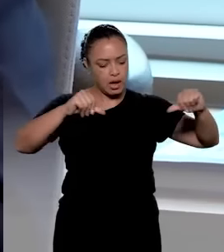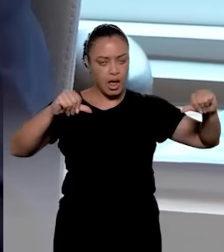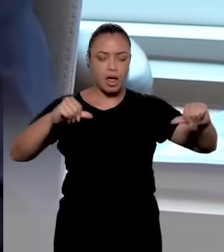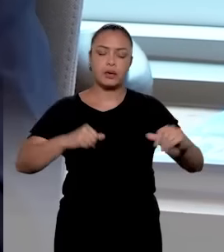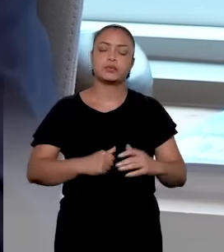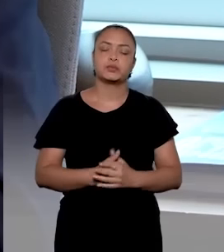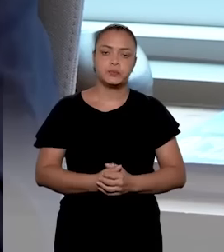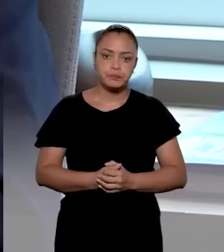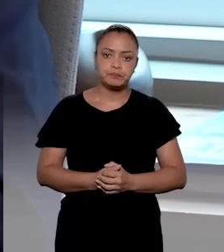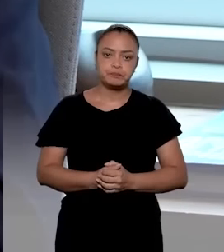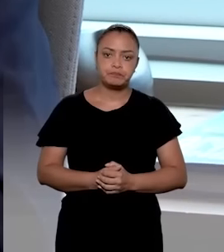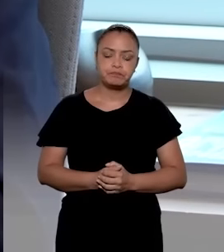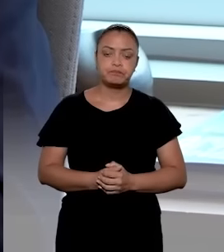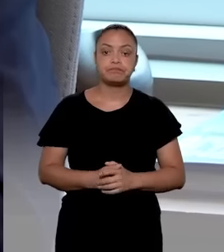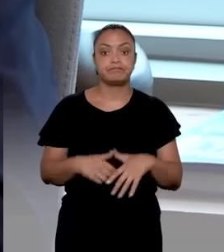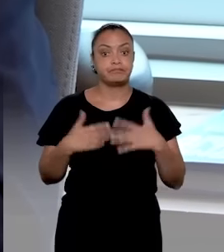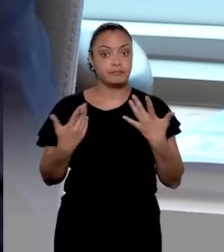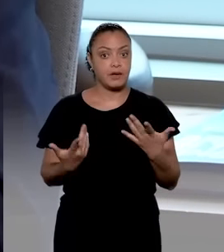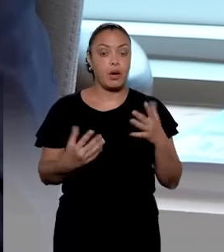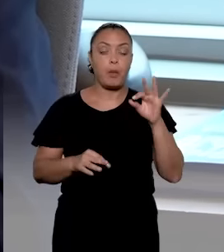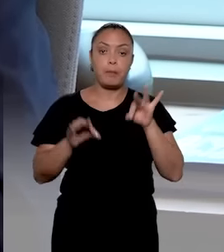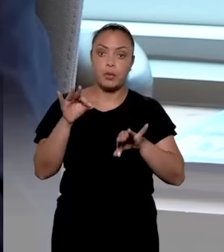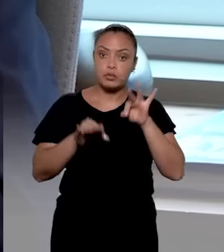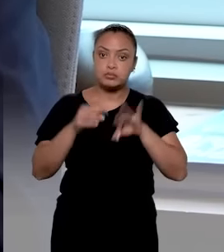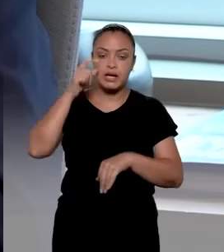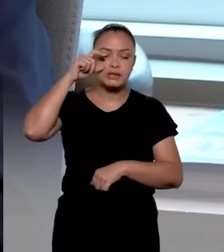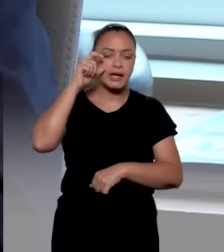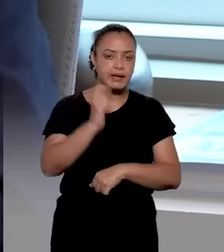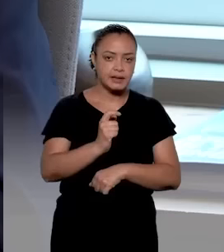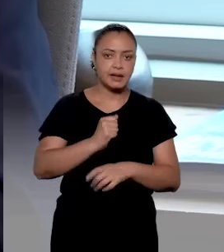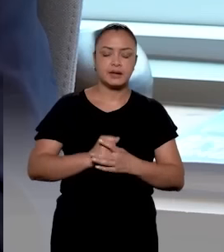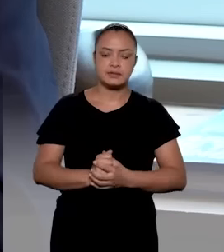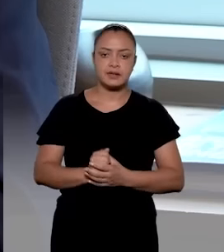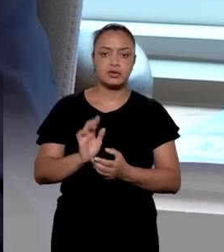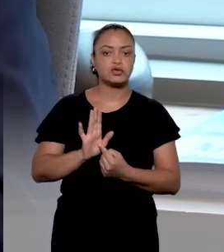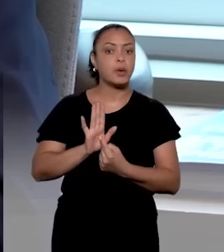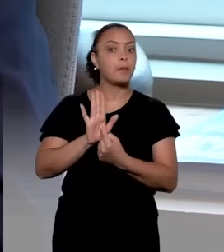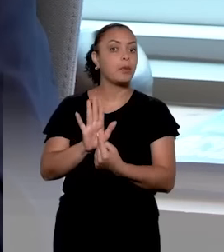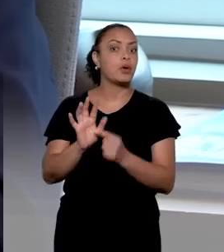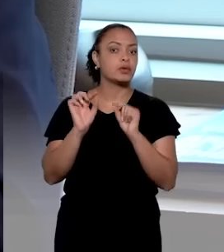com integração no Brasil inteirinho. Então, foi um plano interessante que